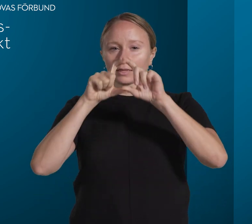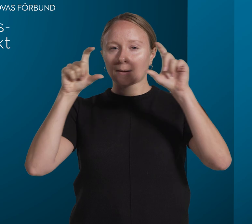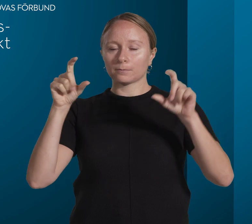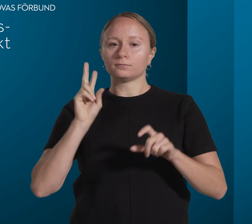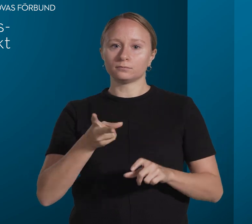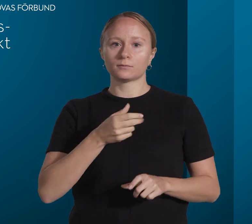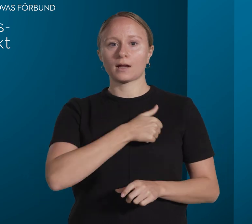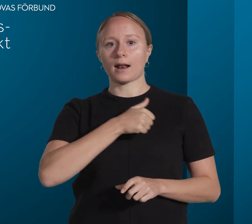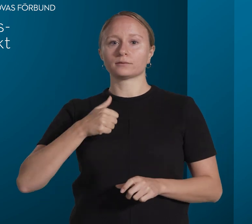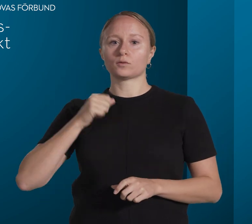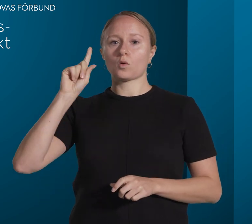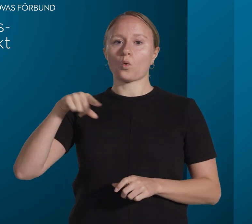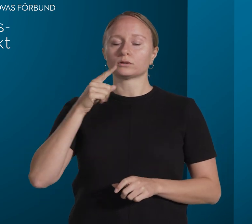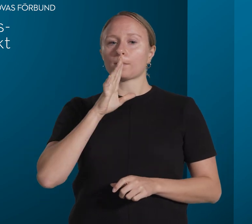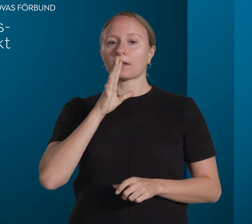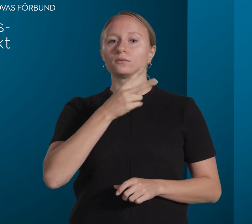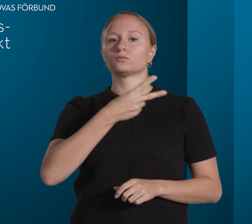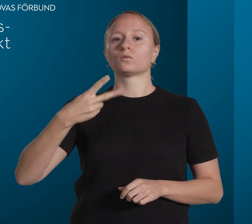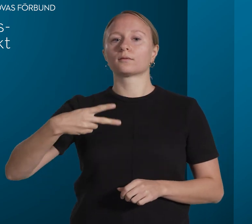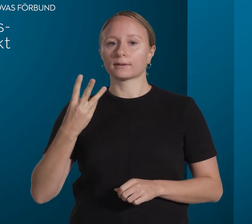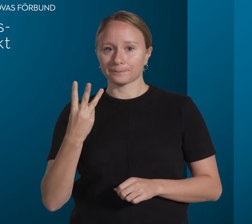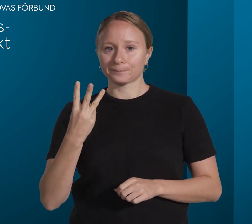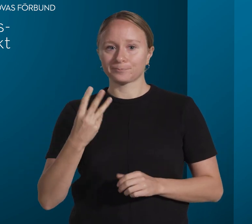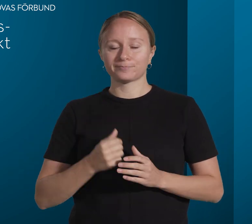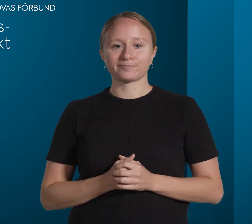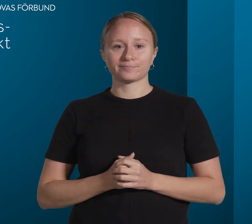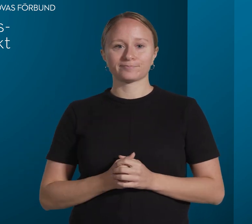Temat för tillfället var regeringens årsredovisning 2023.